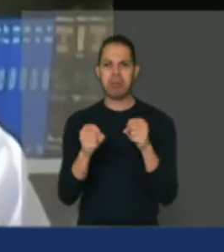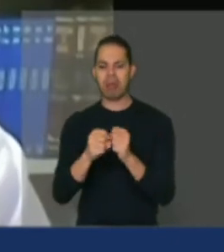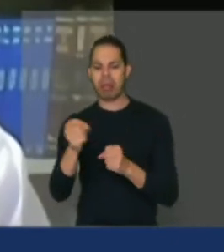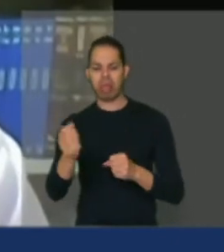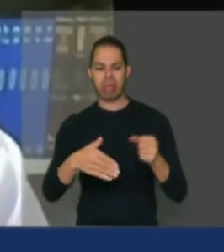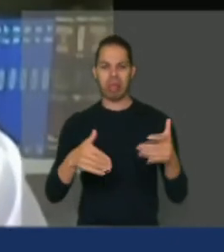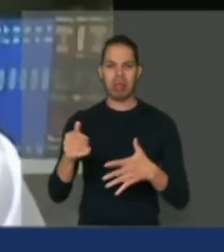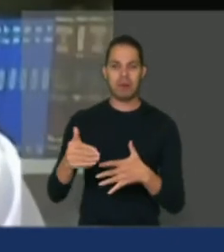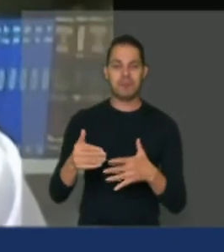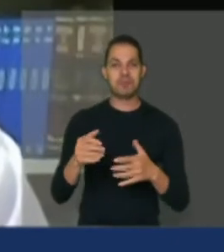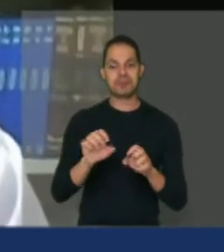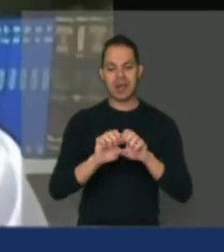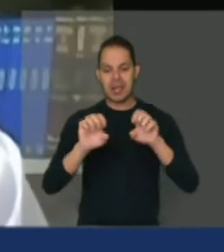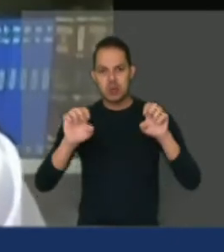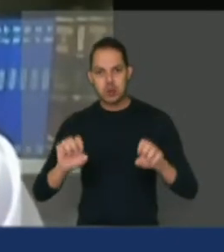JUSTIÇA DE... SONHOS DE FISCALIZAÇÃO E DE COMBATE